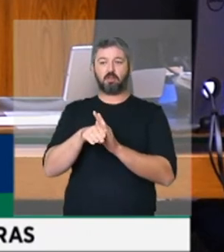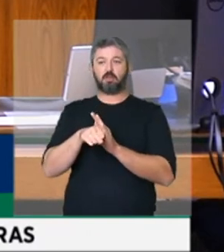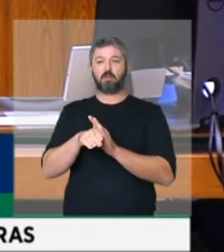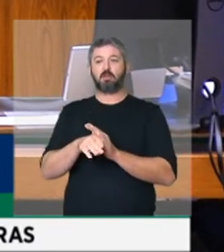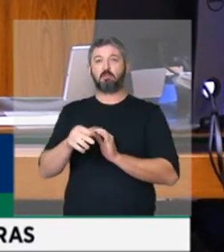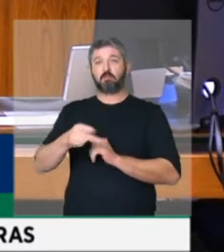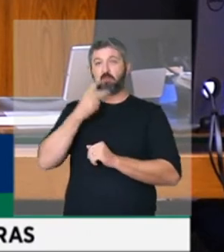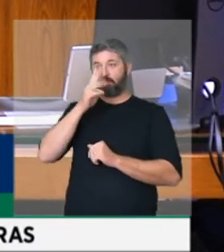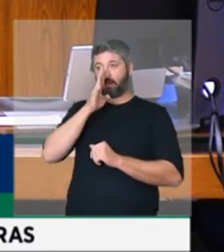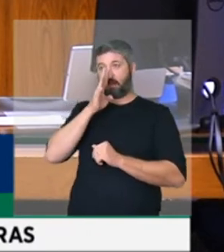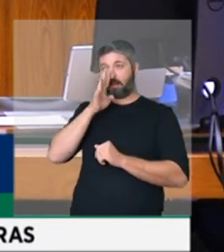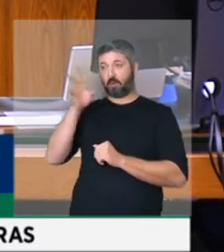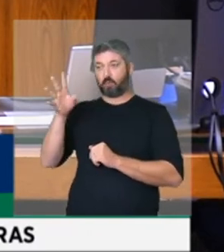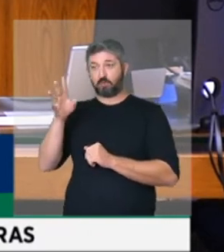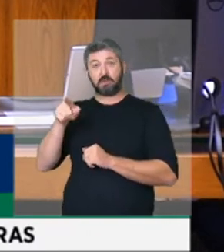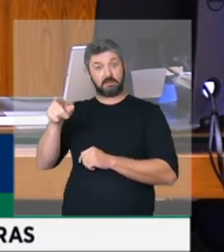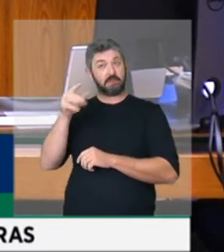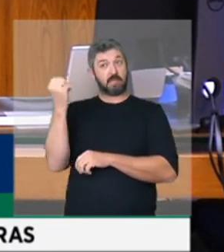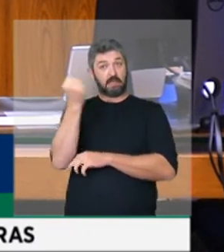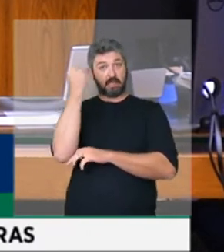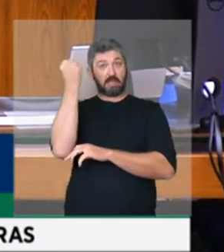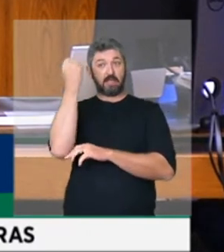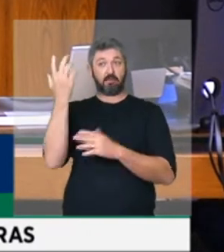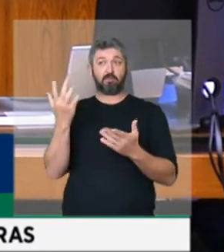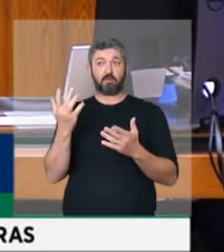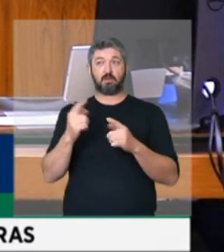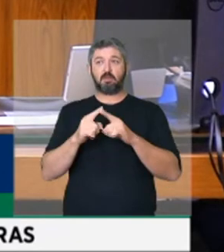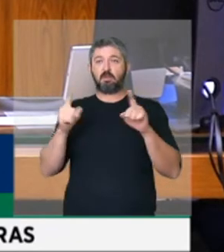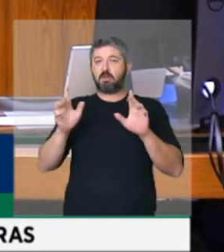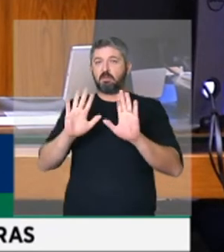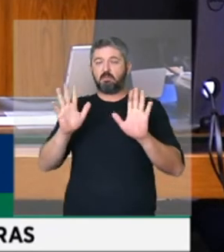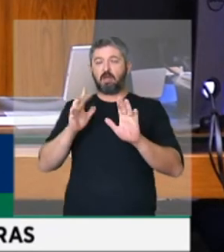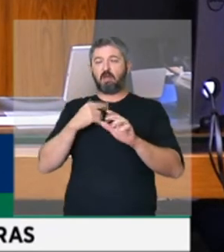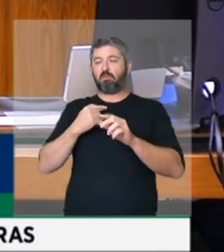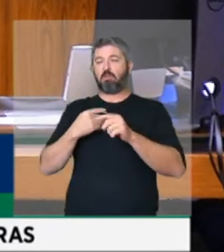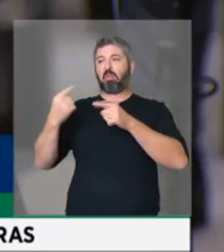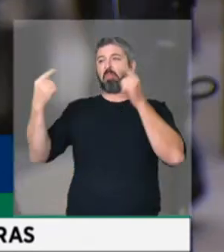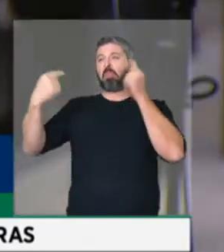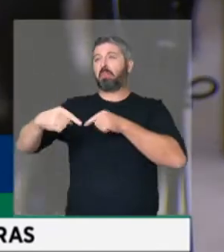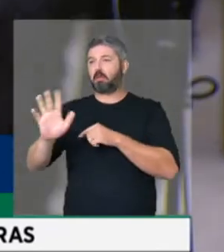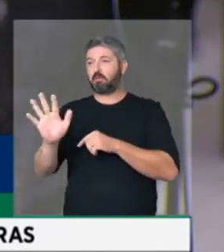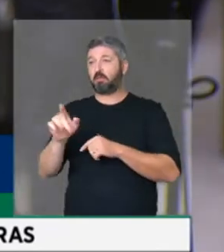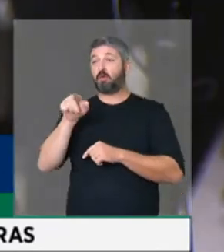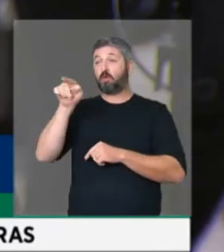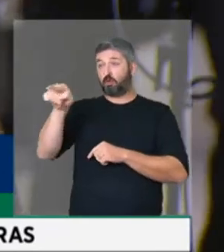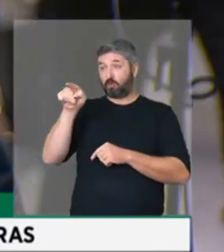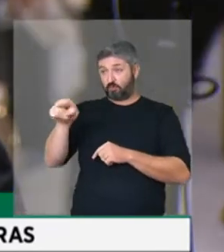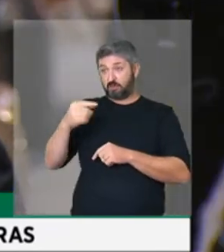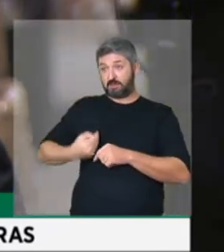NO PLENÁRIO PARA VOLTAR A FAZER ESSAS ACUSAÇÕES QUE SÃO SERIÍSSIMAS. MAS NÃO VOU POLEMIZAR COM VOSSA EXCELÊNCIA QUE O JANTAR QUE VOSSA EXCELÊNCIA PARTICIPOU